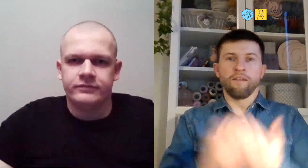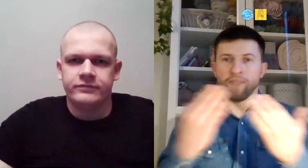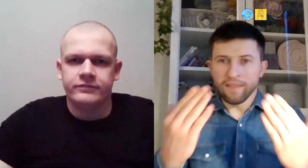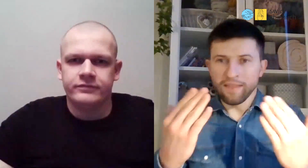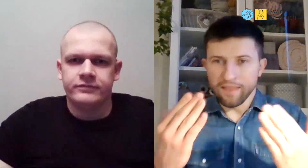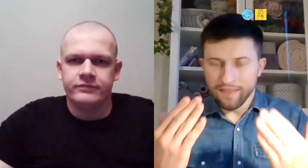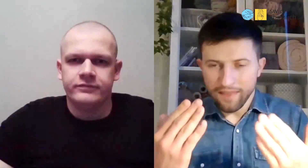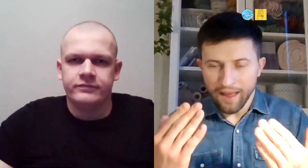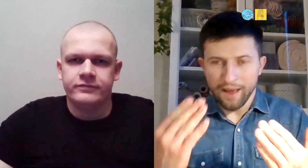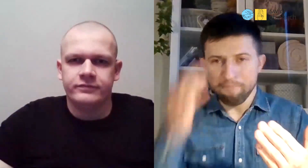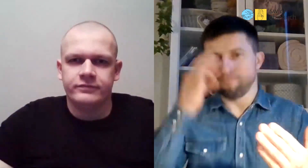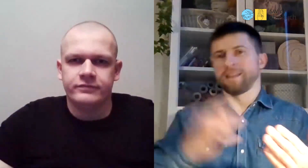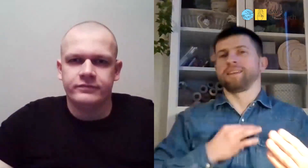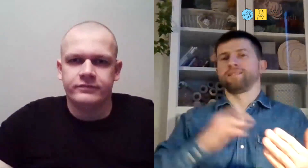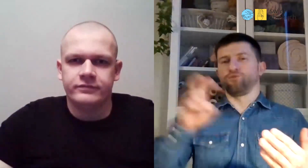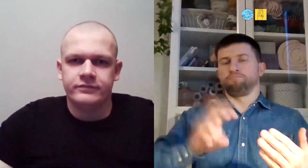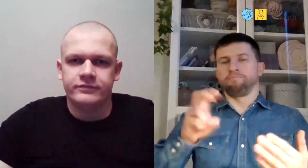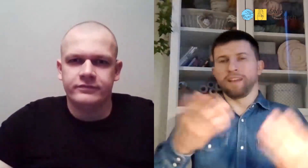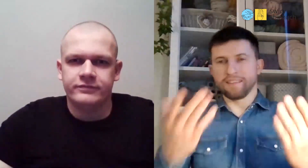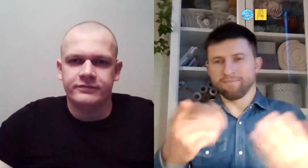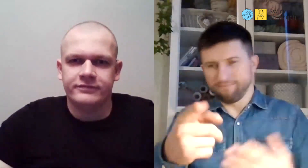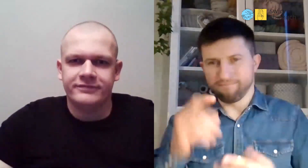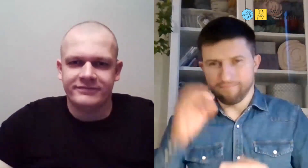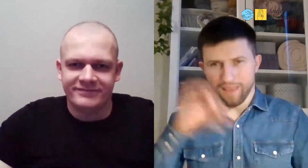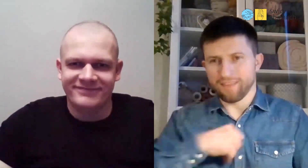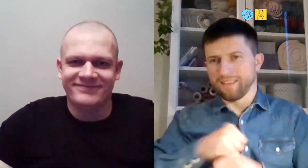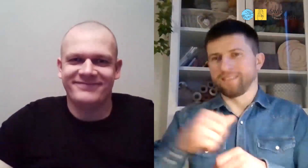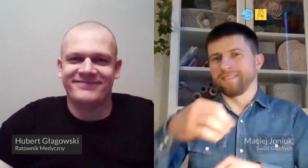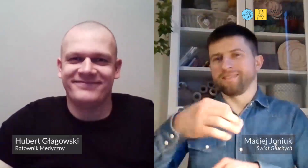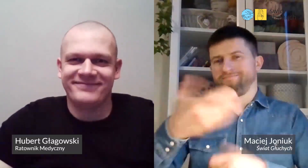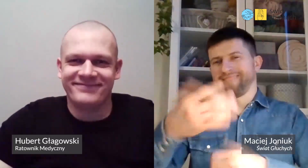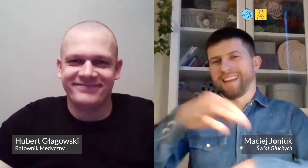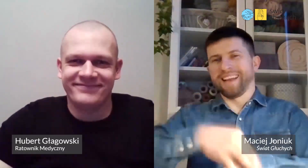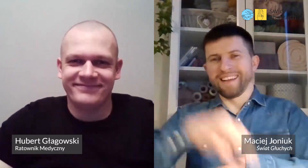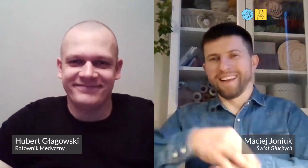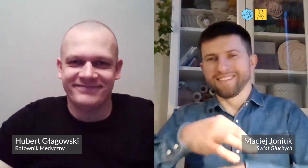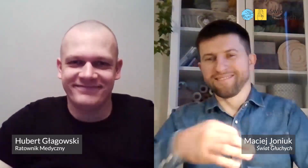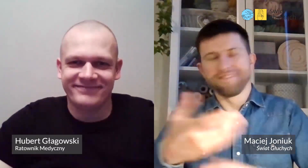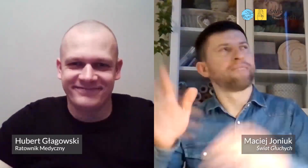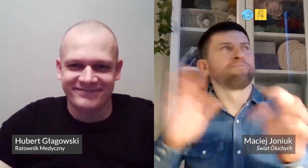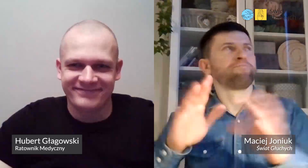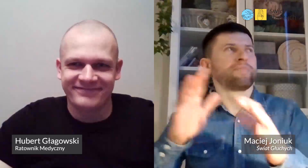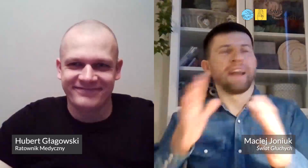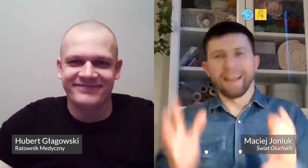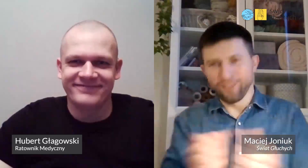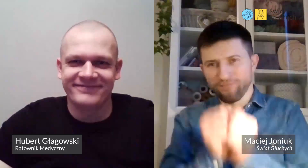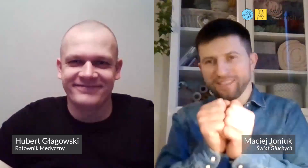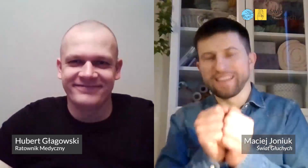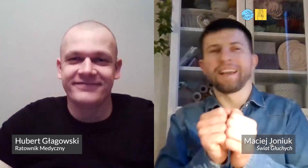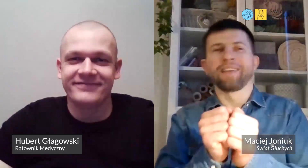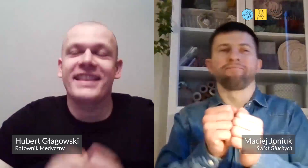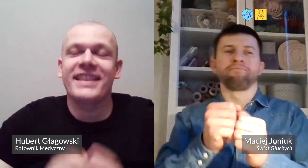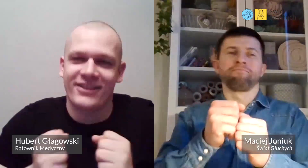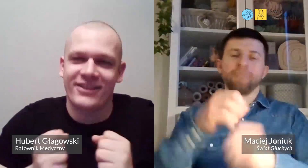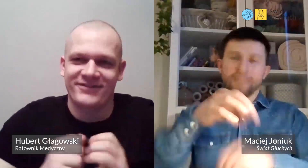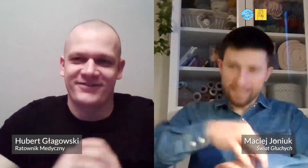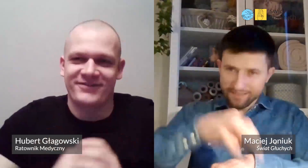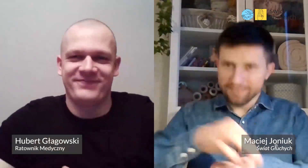[Maciej]: — Witam Panie Hubercie. Pan jest lekarzem. A nie, jest ratownikiem medycznym.